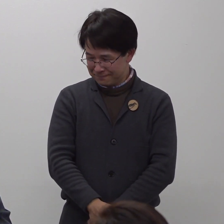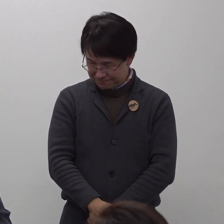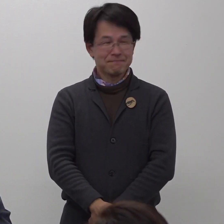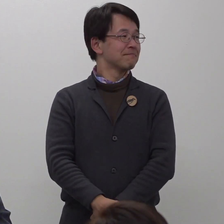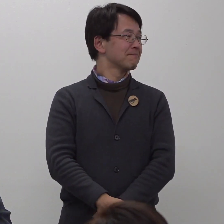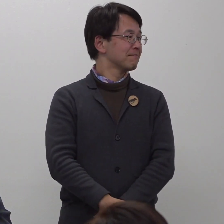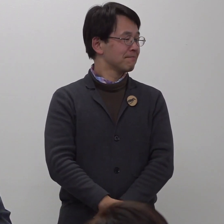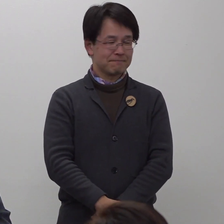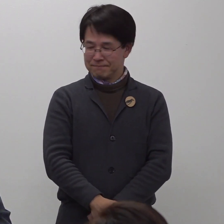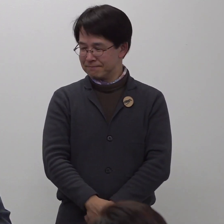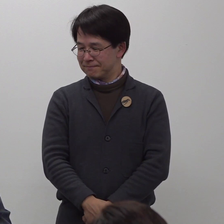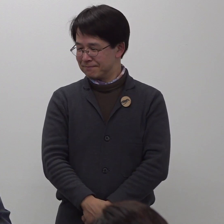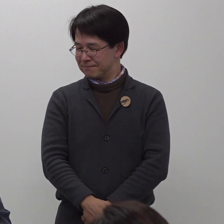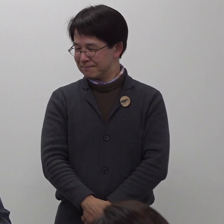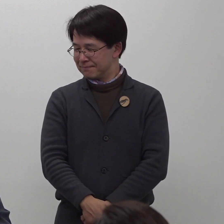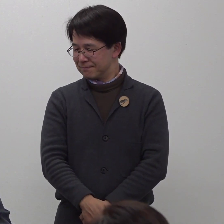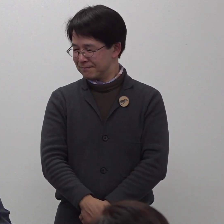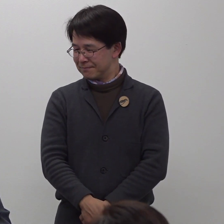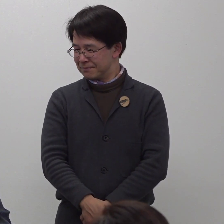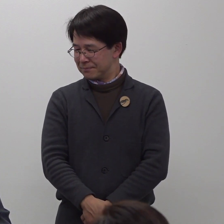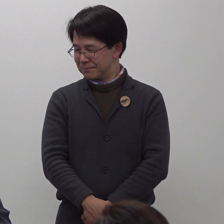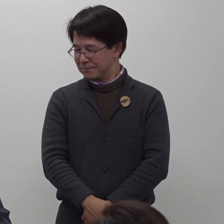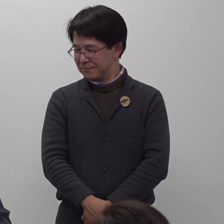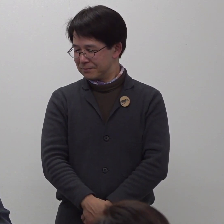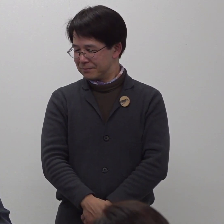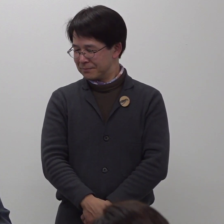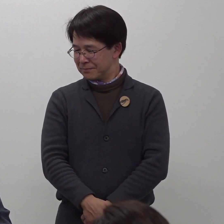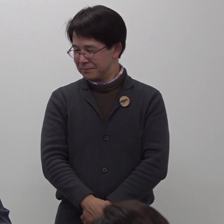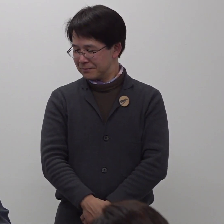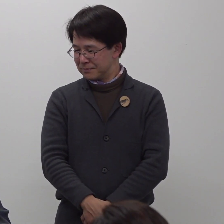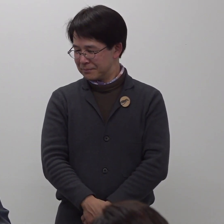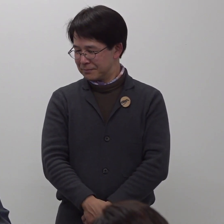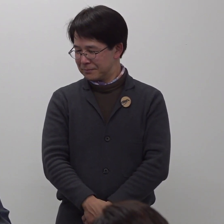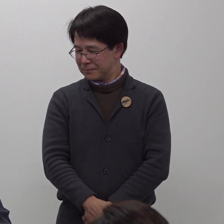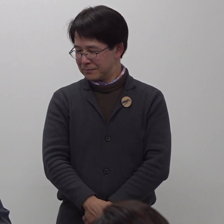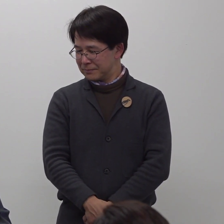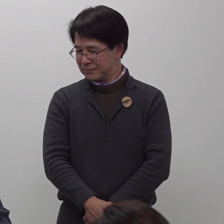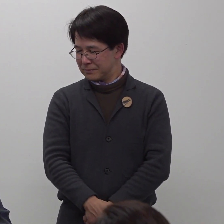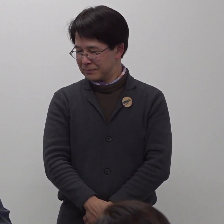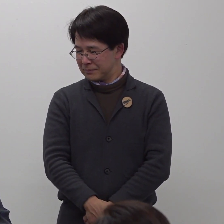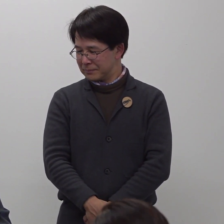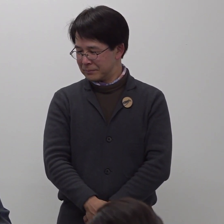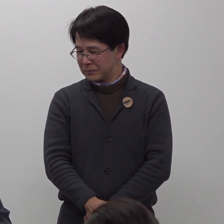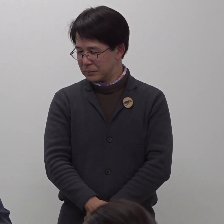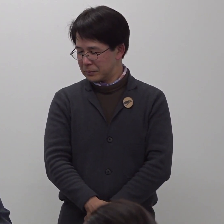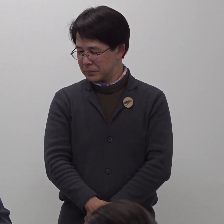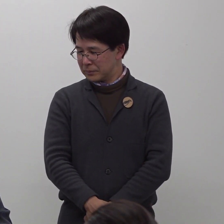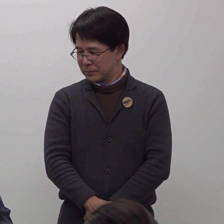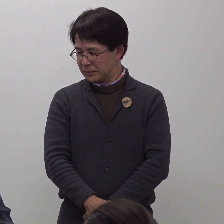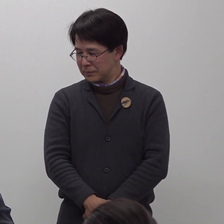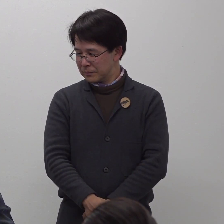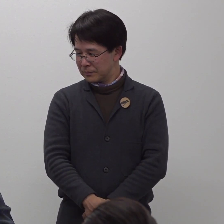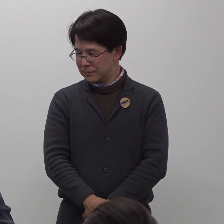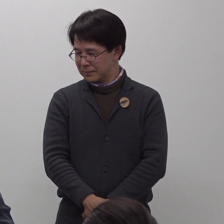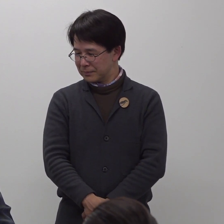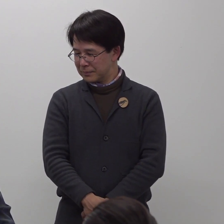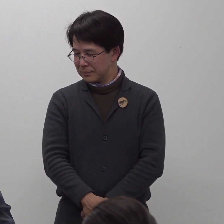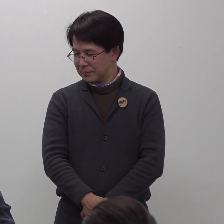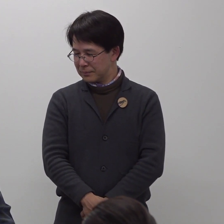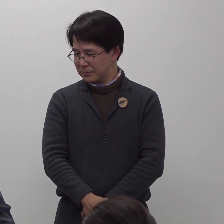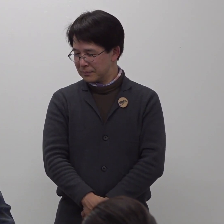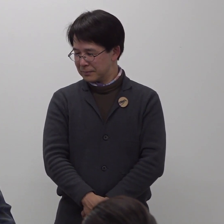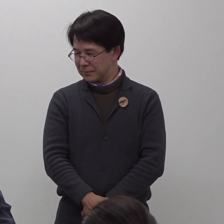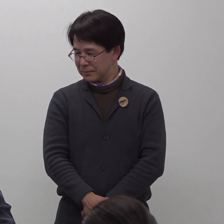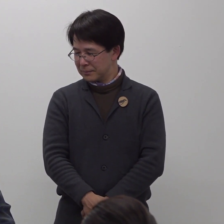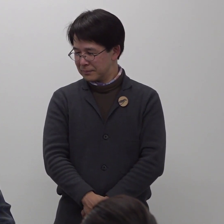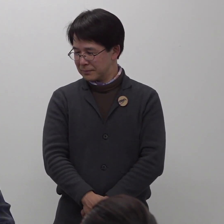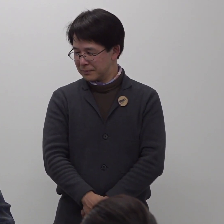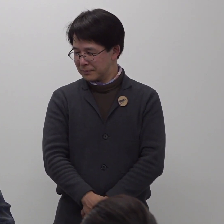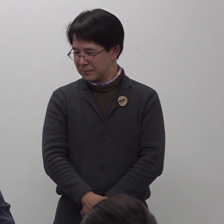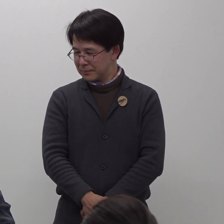橋爪）ぜひ街で見かけたらね声をかけて「何かお手伝いしましょうか」という言葉があると心強いですよね